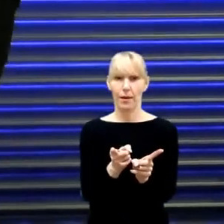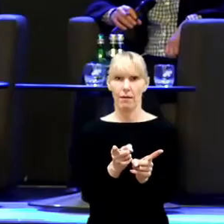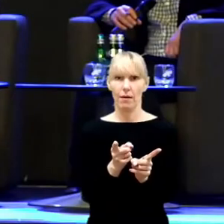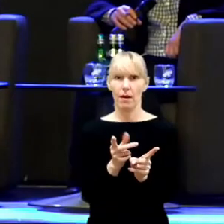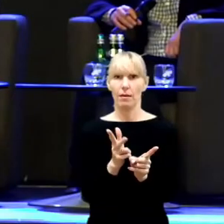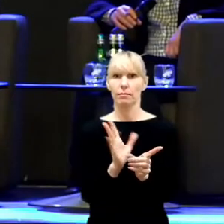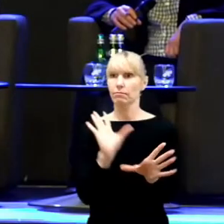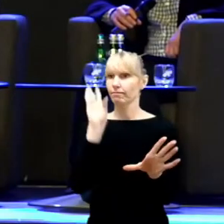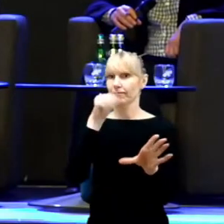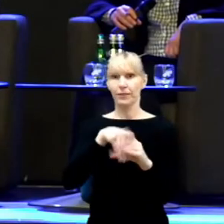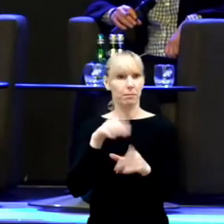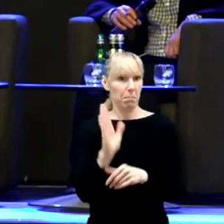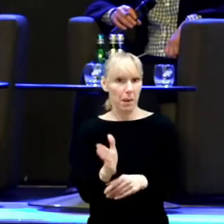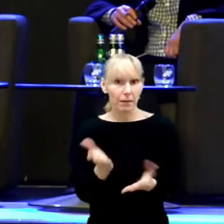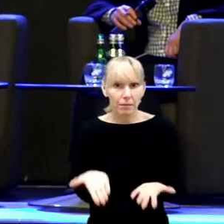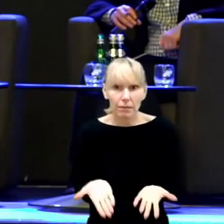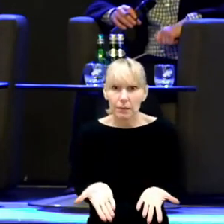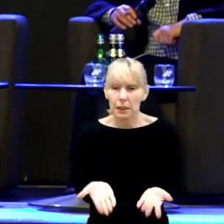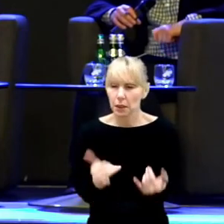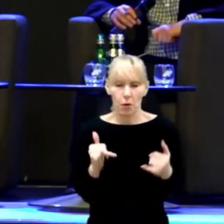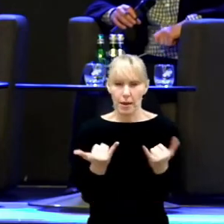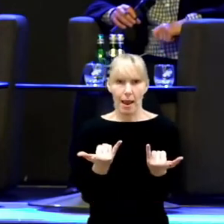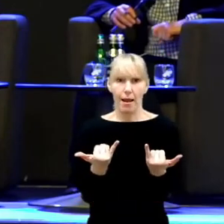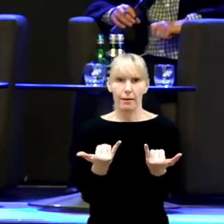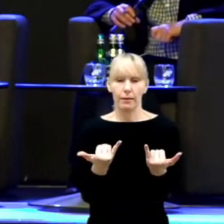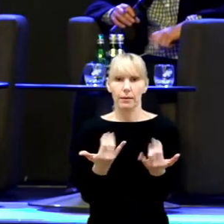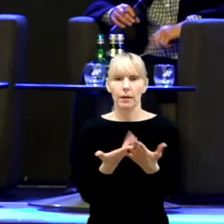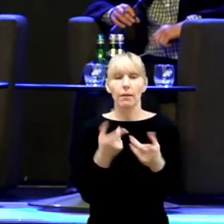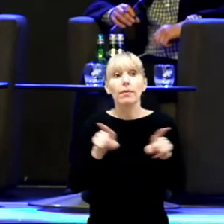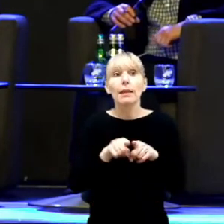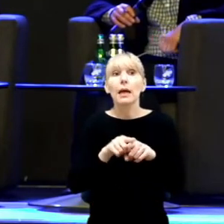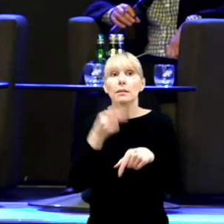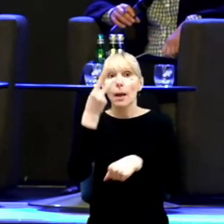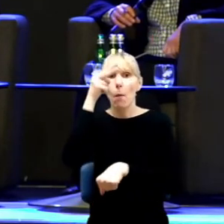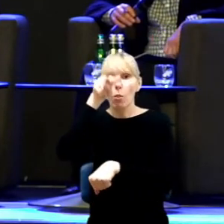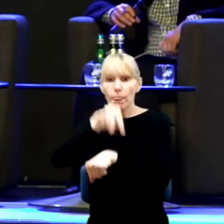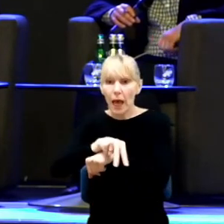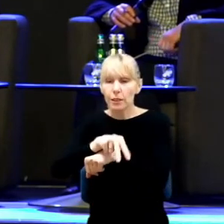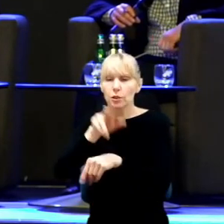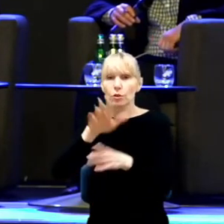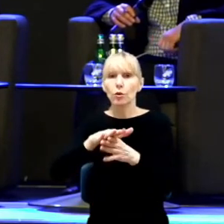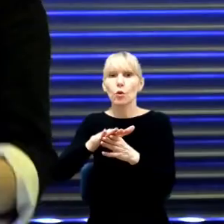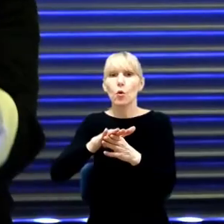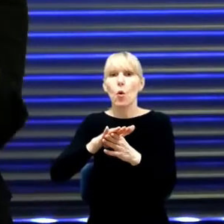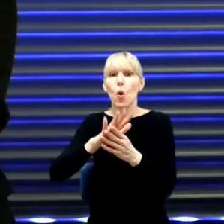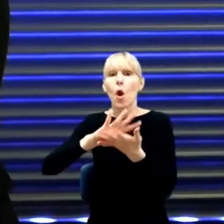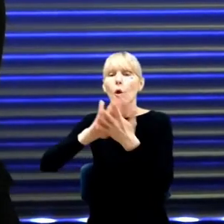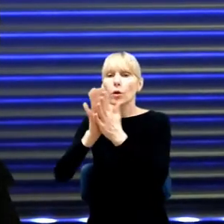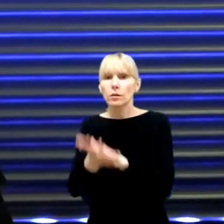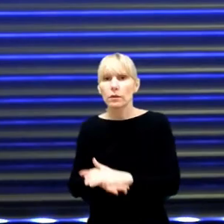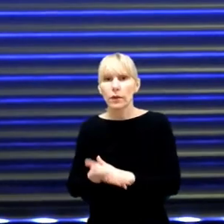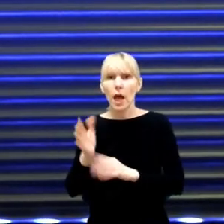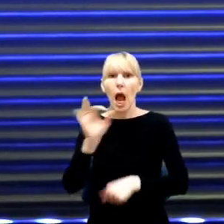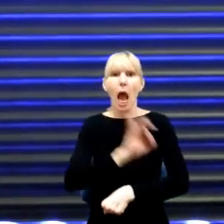Jest, są przecież nadzory konserwatorskie, są architekci miejscy, ale wszyscy patrzą tylko na to,